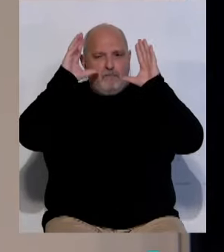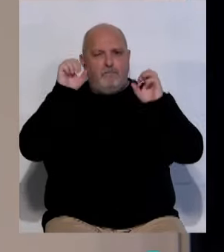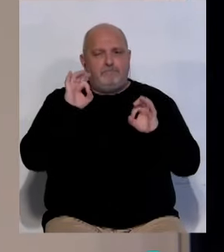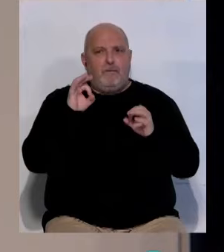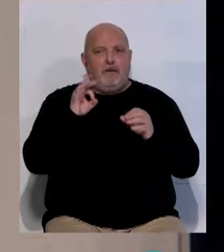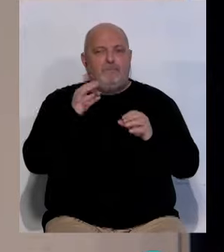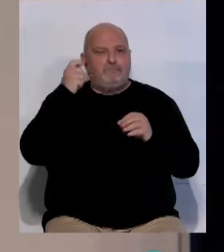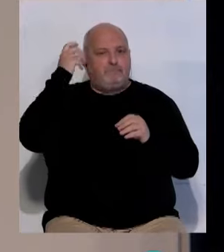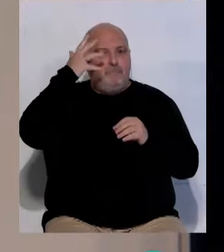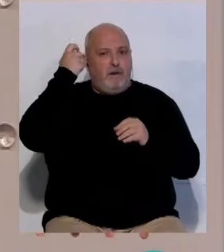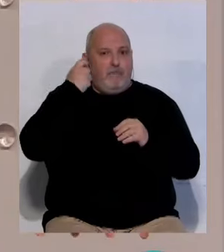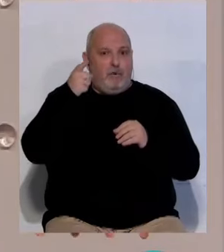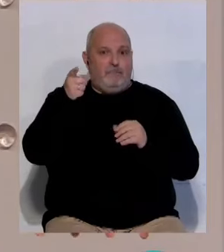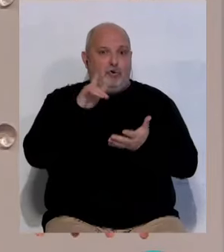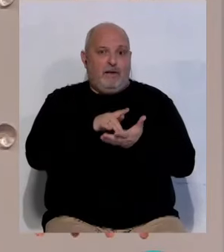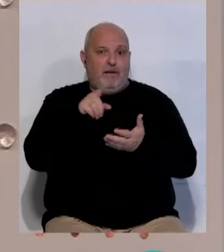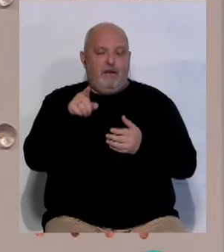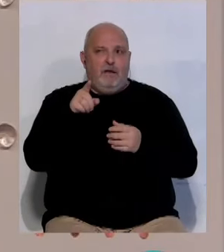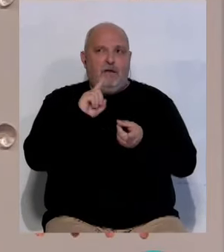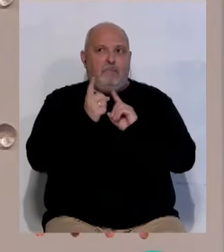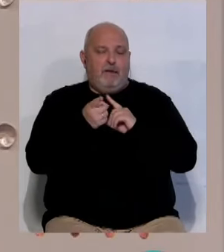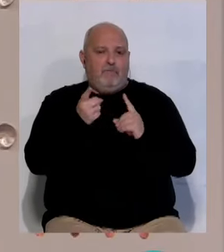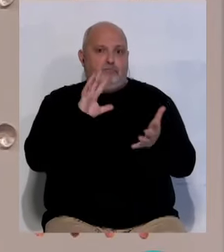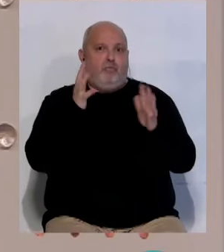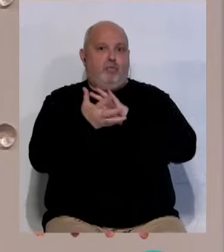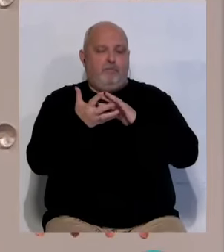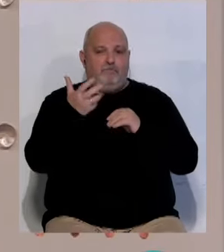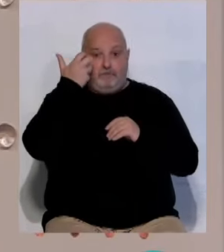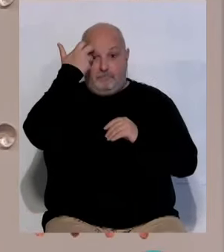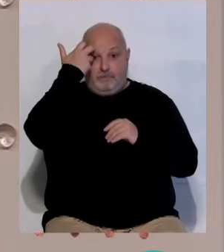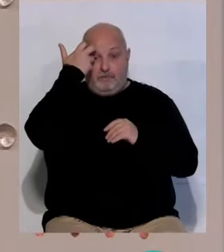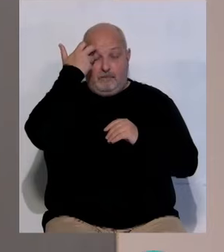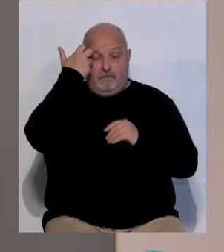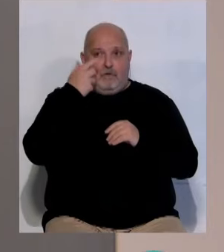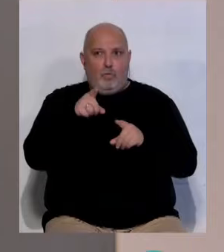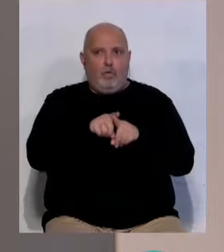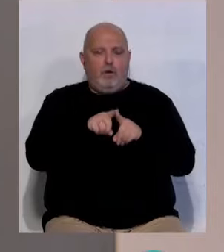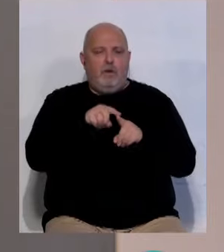en Pamplona eh le ha cambiado la vida camb la habado completamente es decir estar empatado a